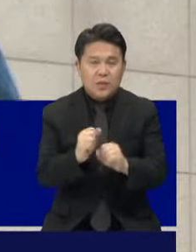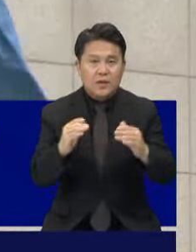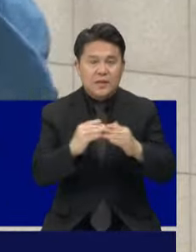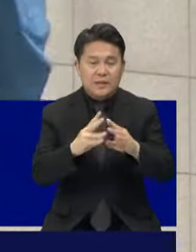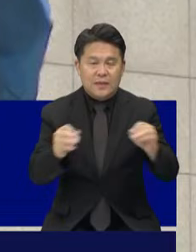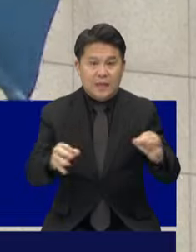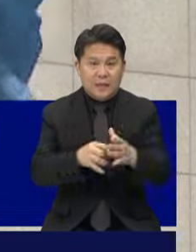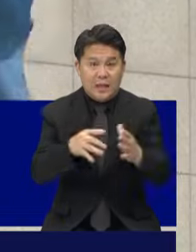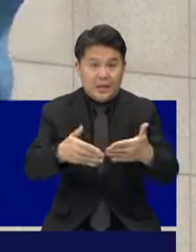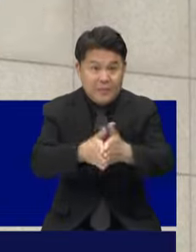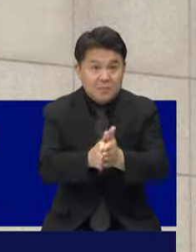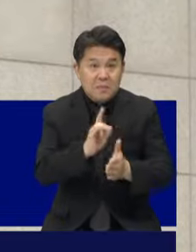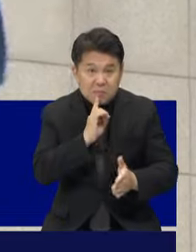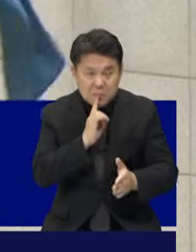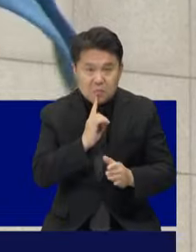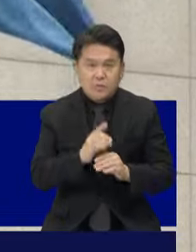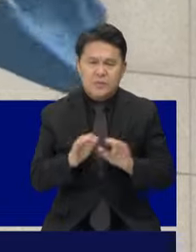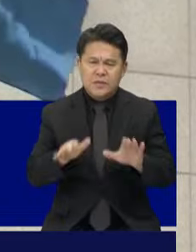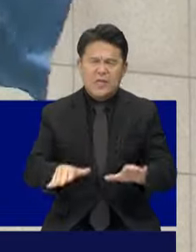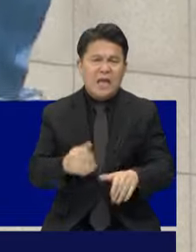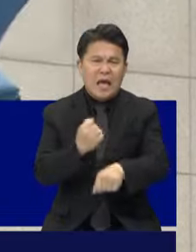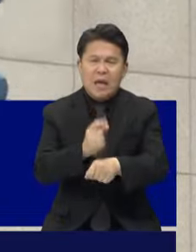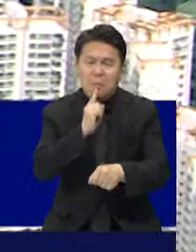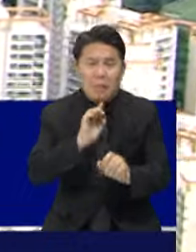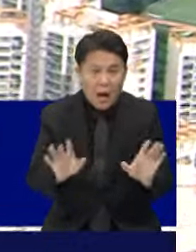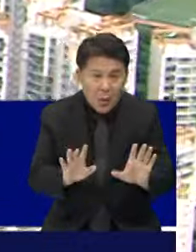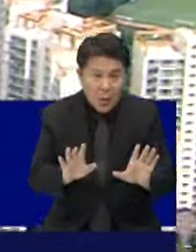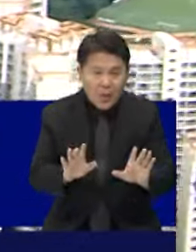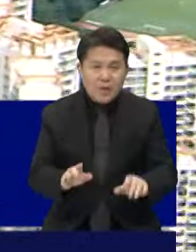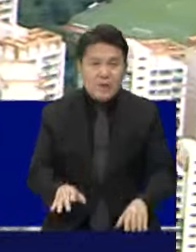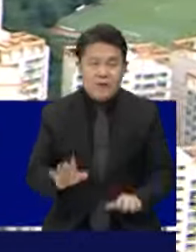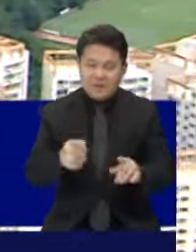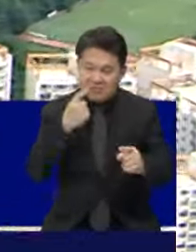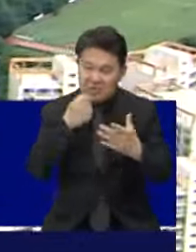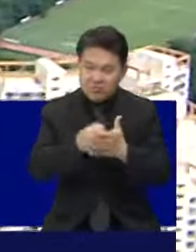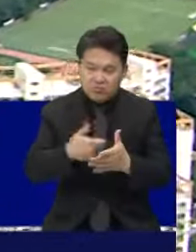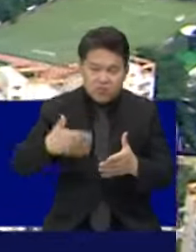이 관계자는 지금 당장 어떻게 해야 한다는 방향이 정해진 것은 아니지만